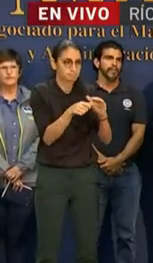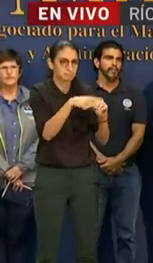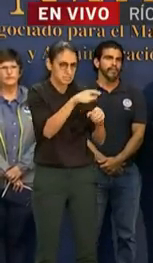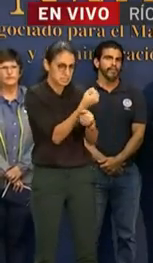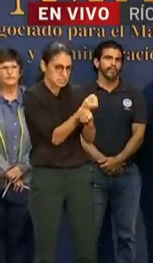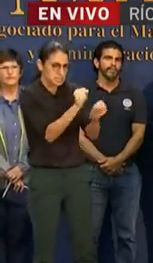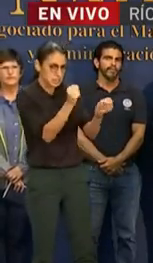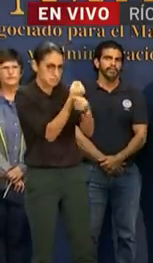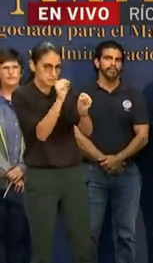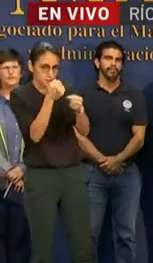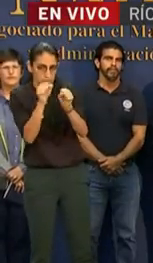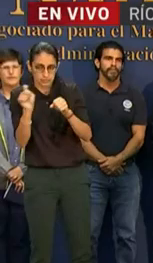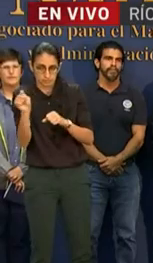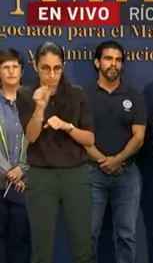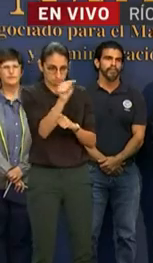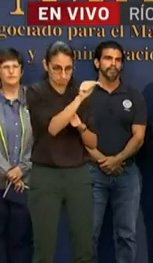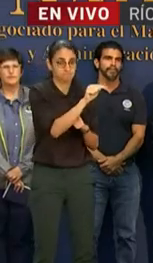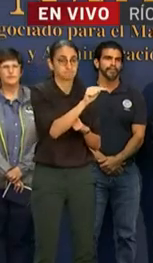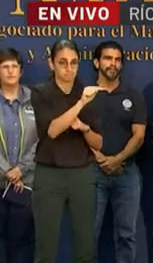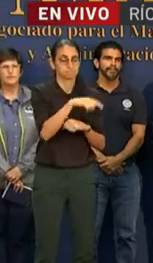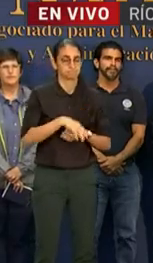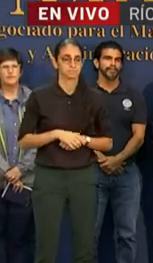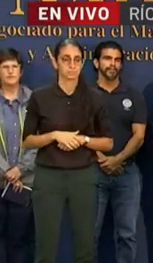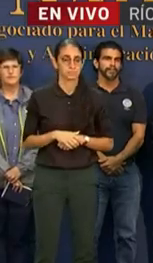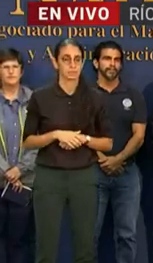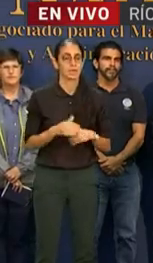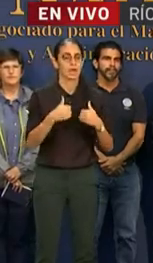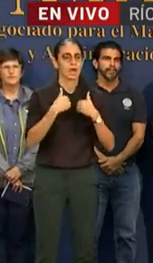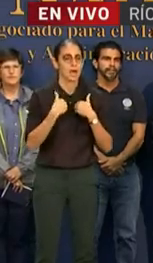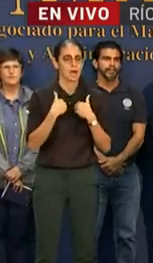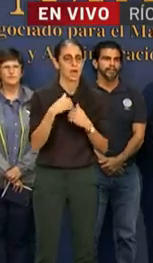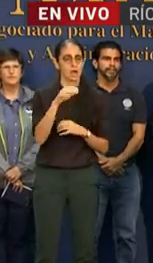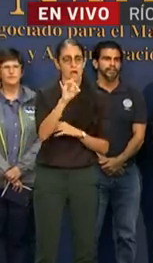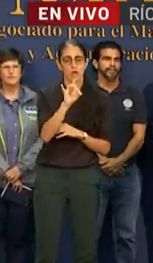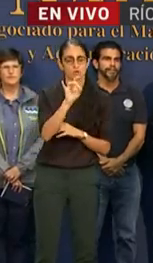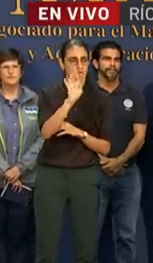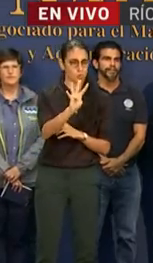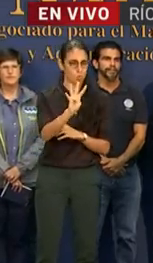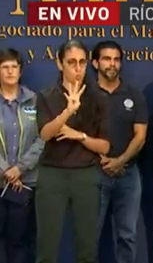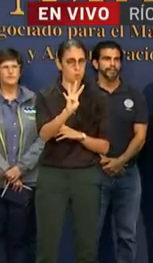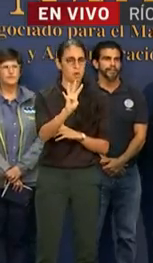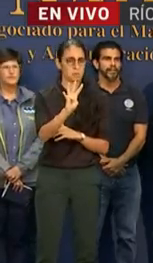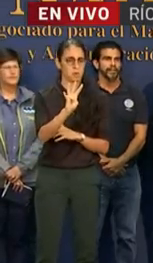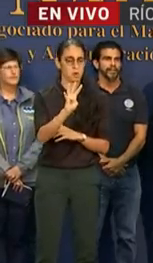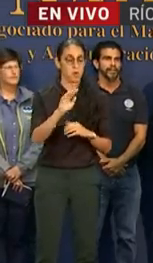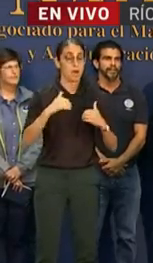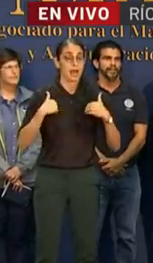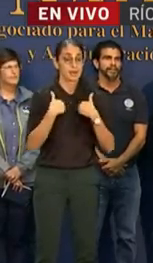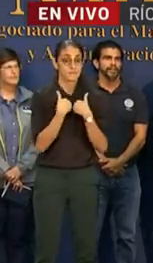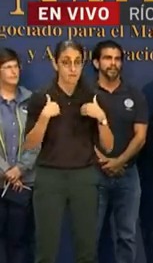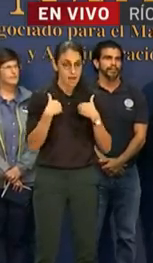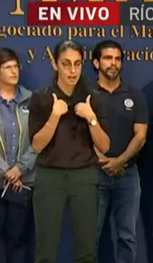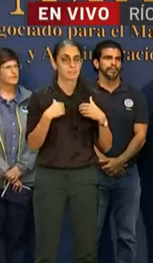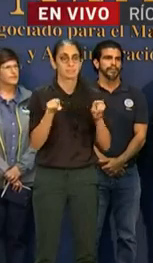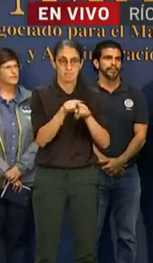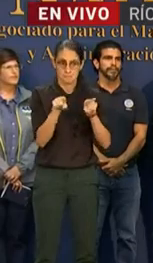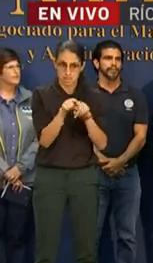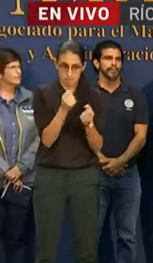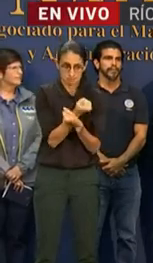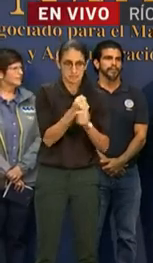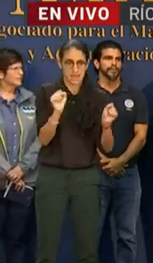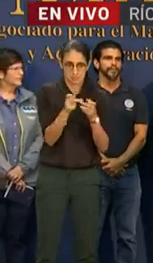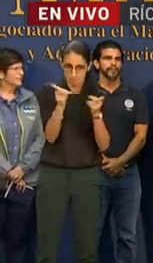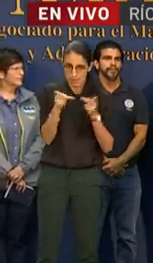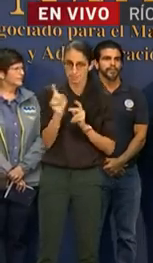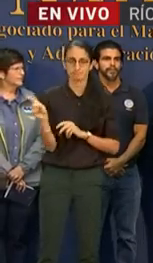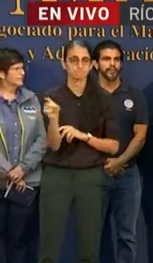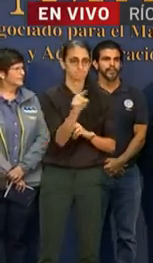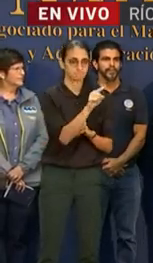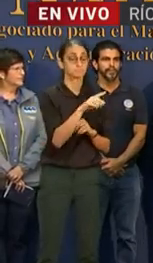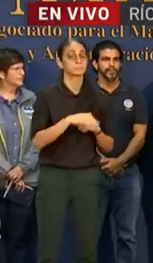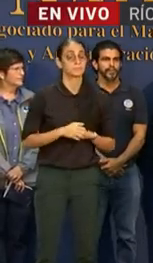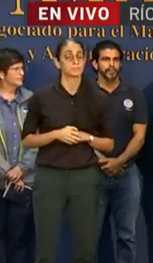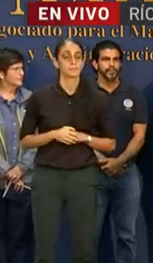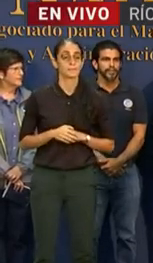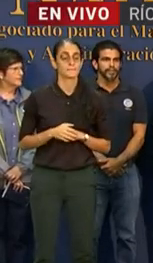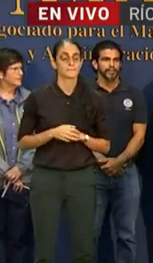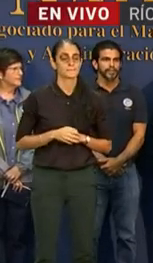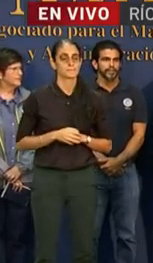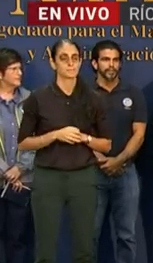AHORA MISMO TENEMOS